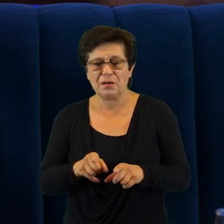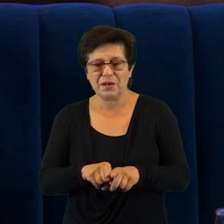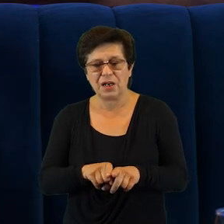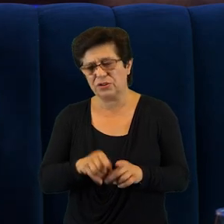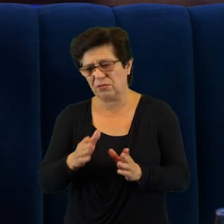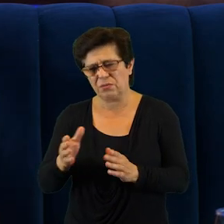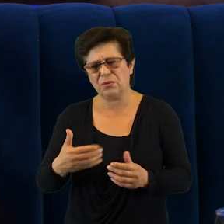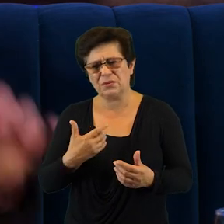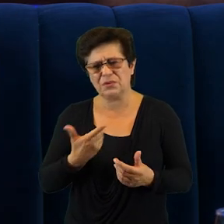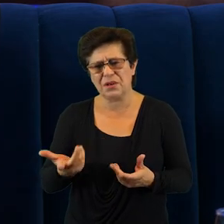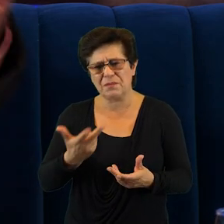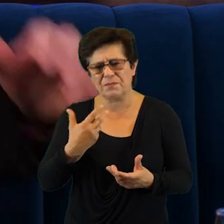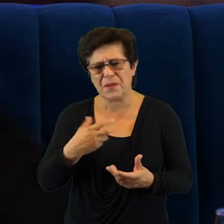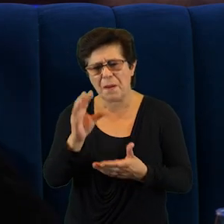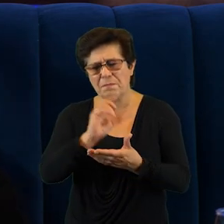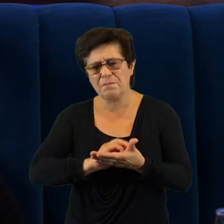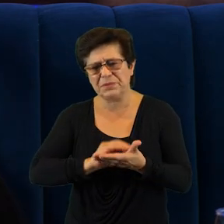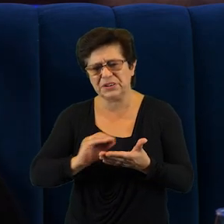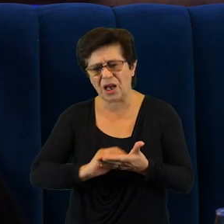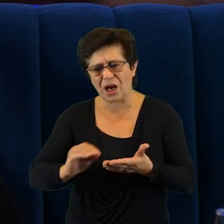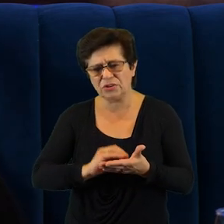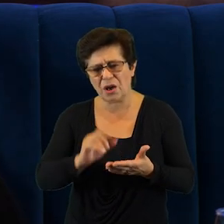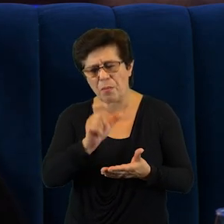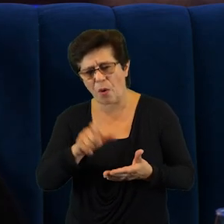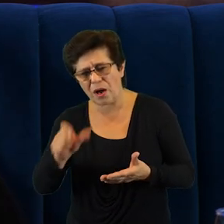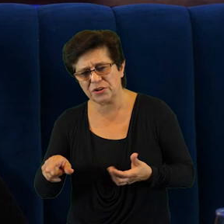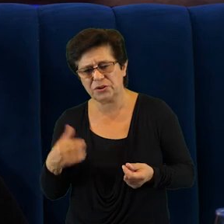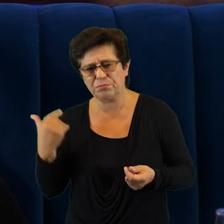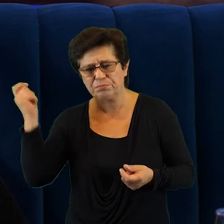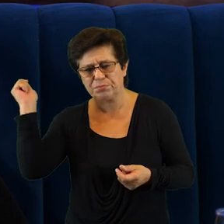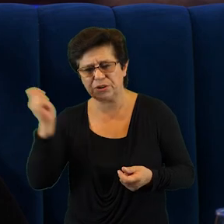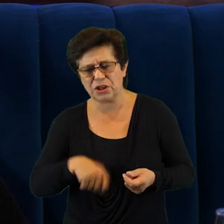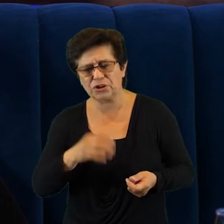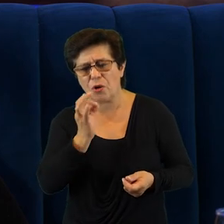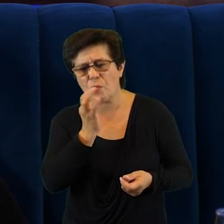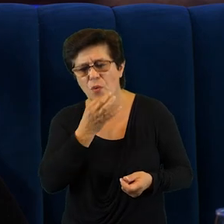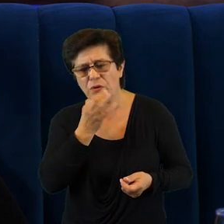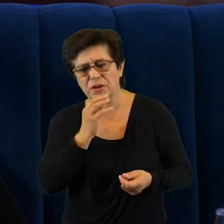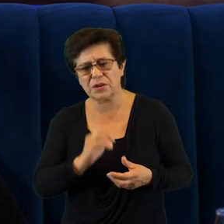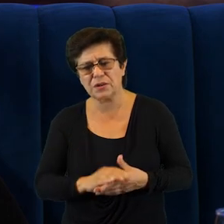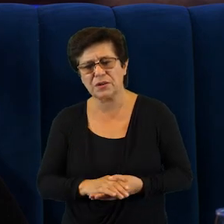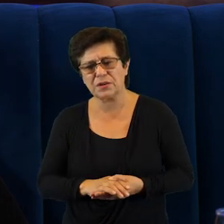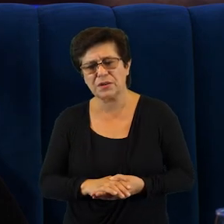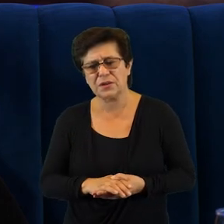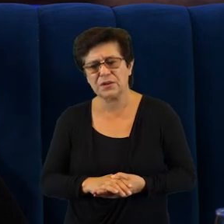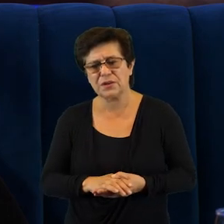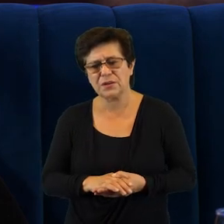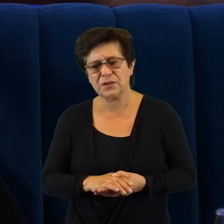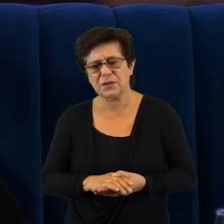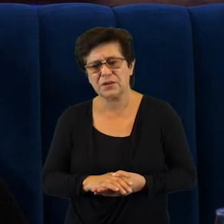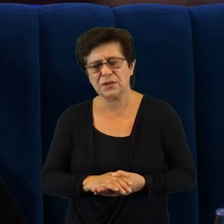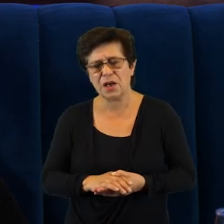i tak dalej i tam przyjeżdżał młody Janusz Głowacki